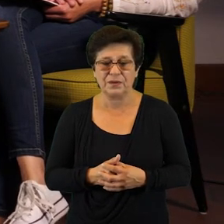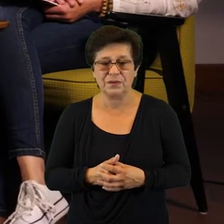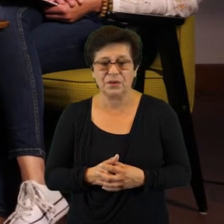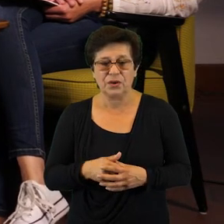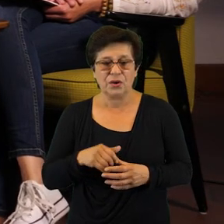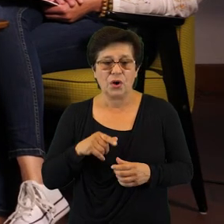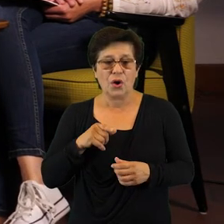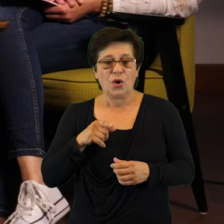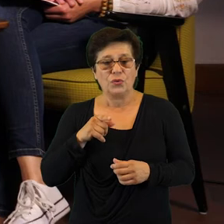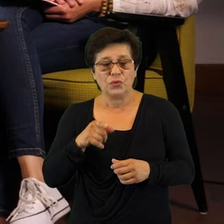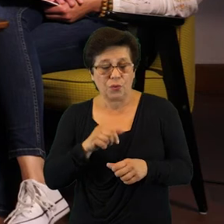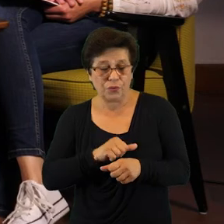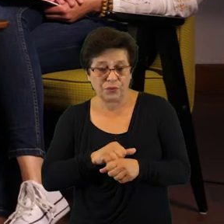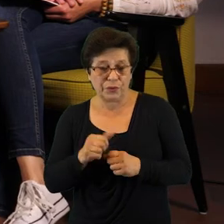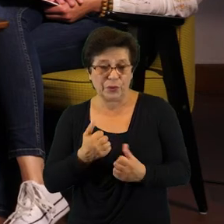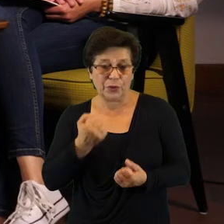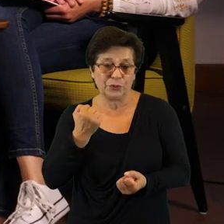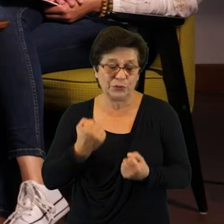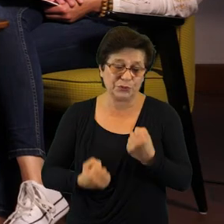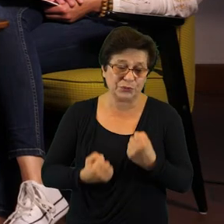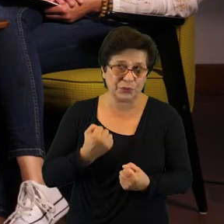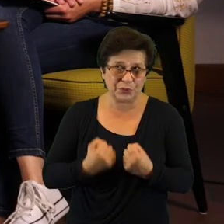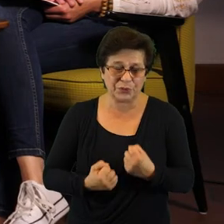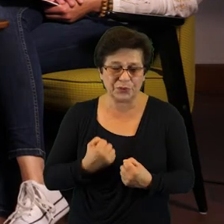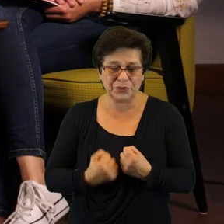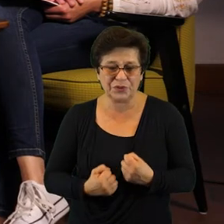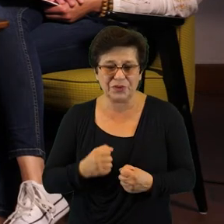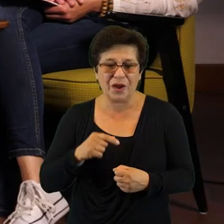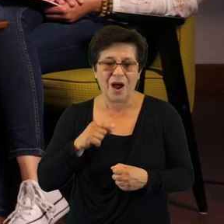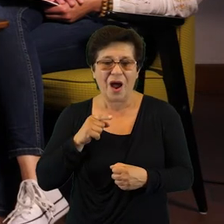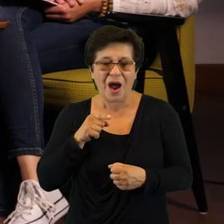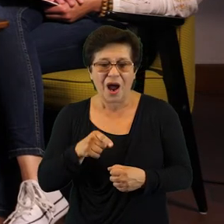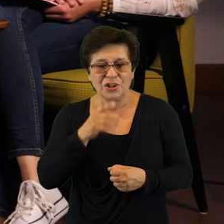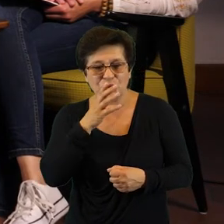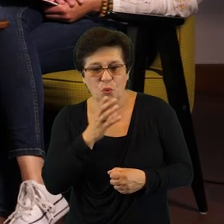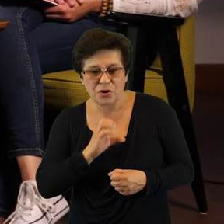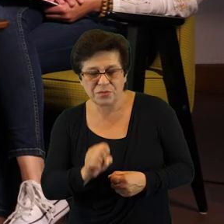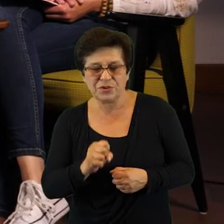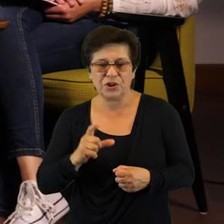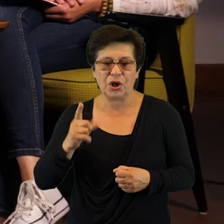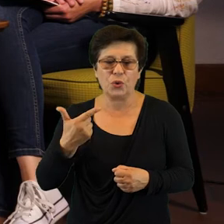bo człowiek tak pełen absurdalnego humoru, oni sobie z Tuwimem wydzwaniali i mówili od rzeczy przez telefon,